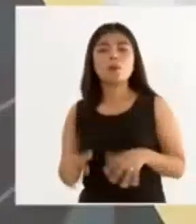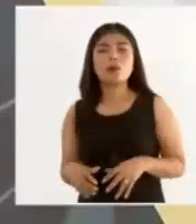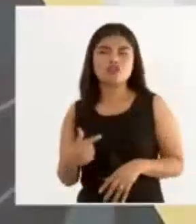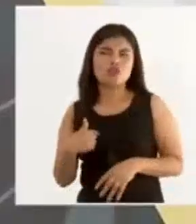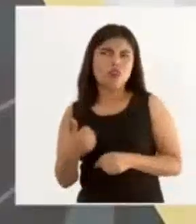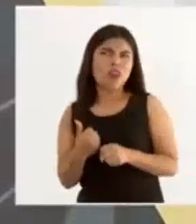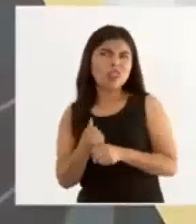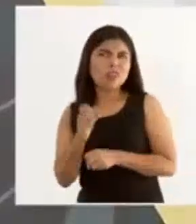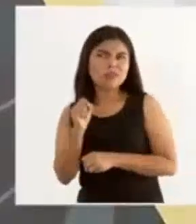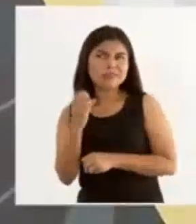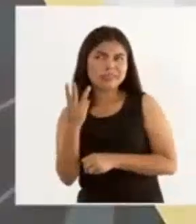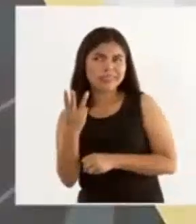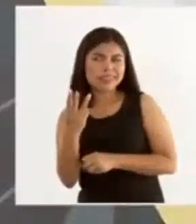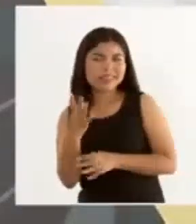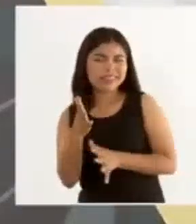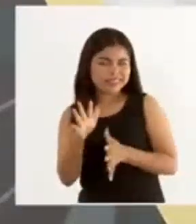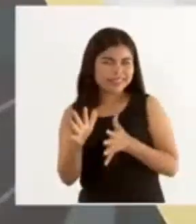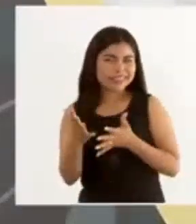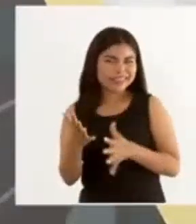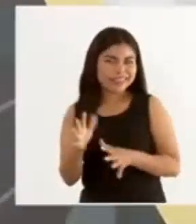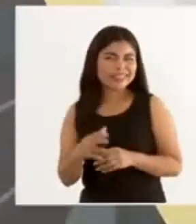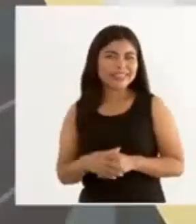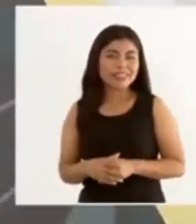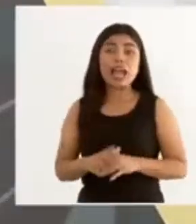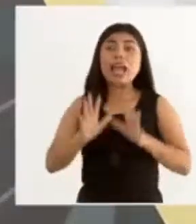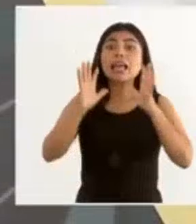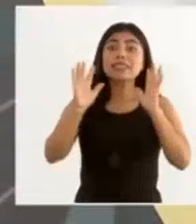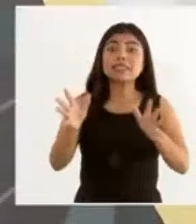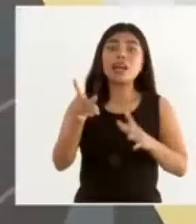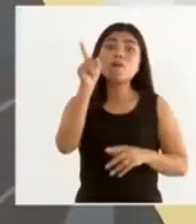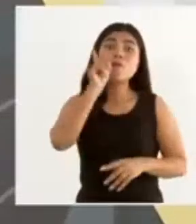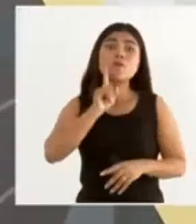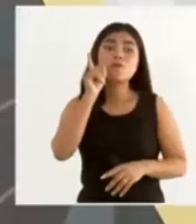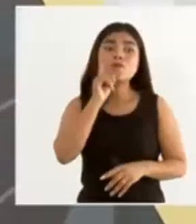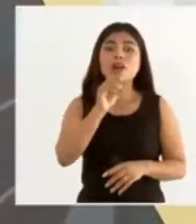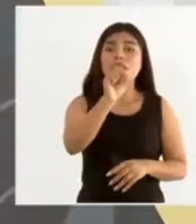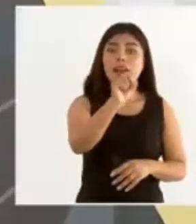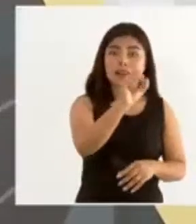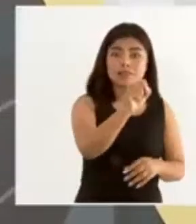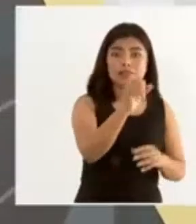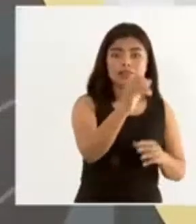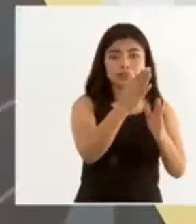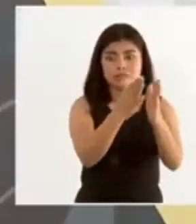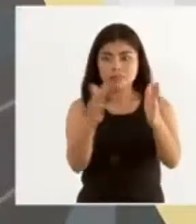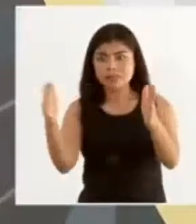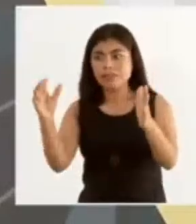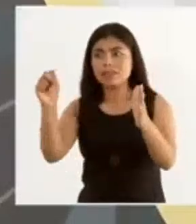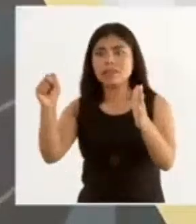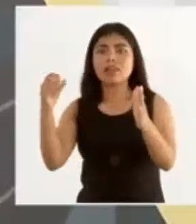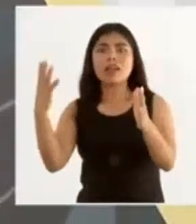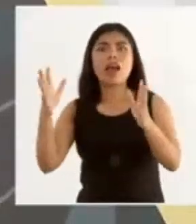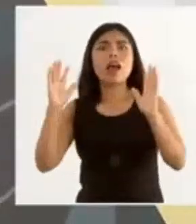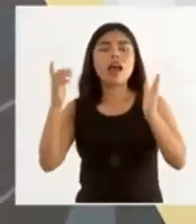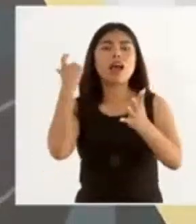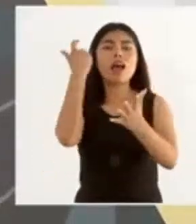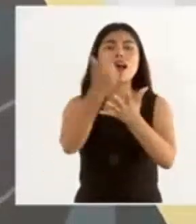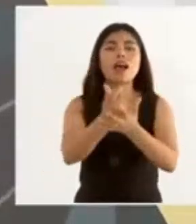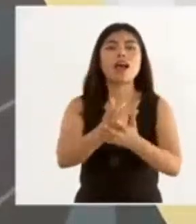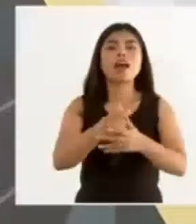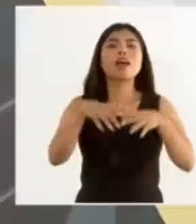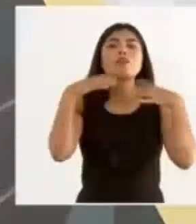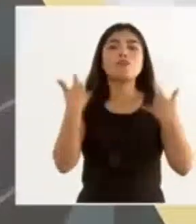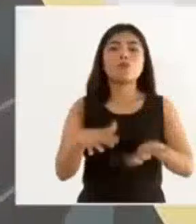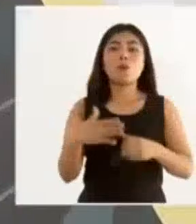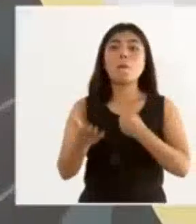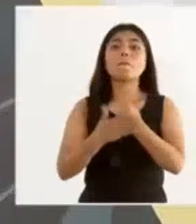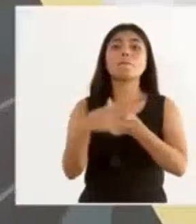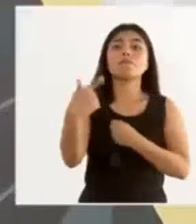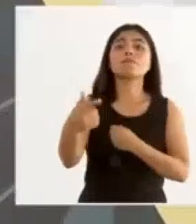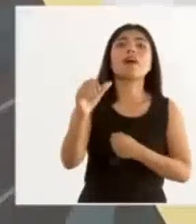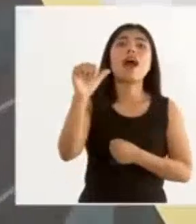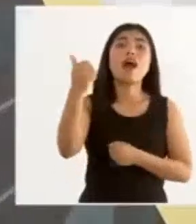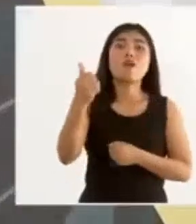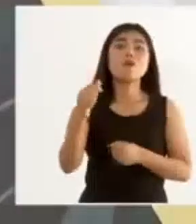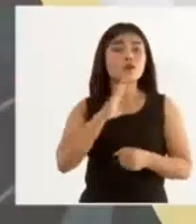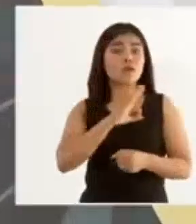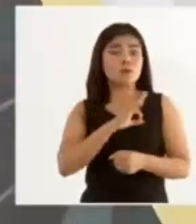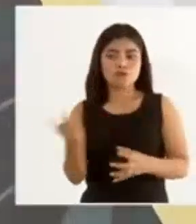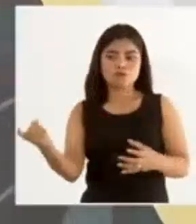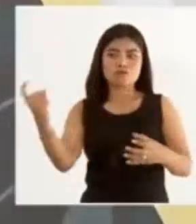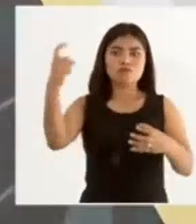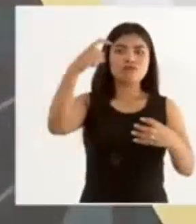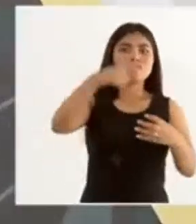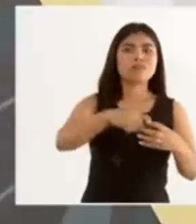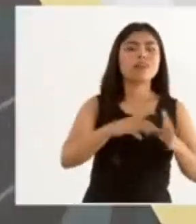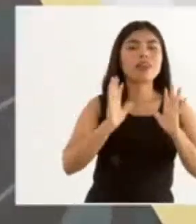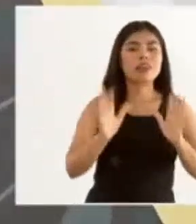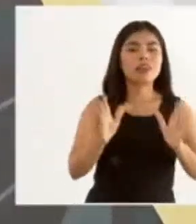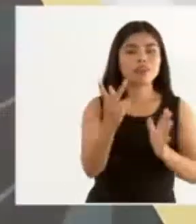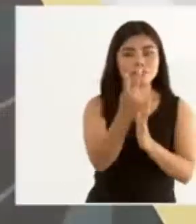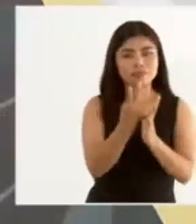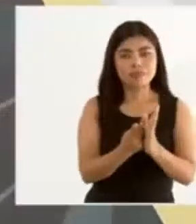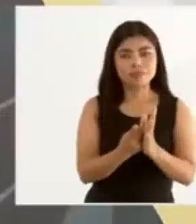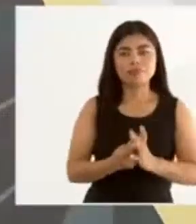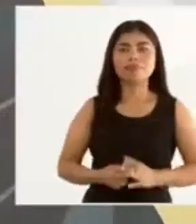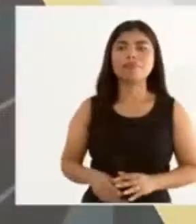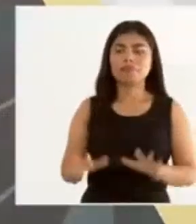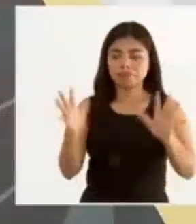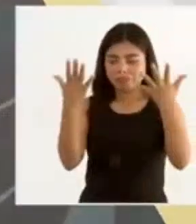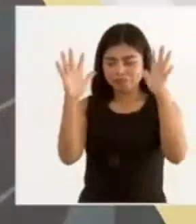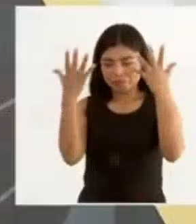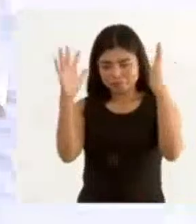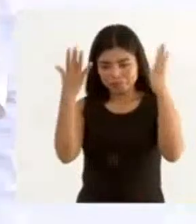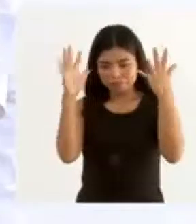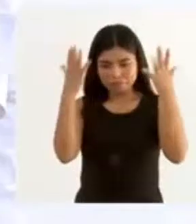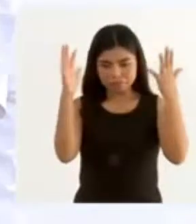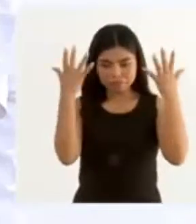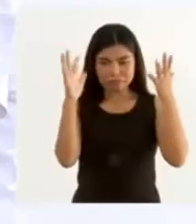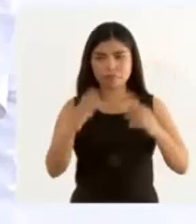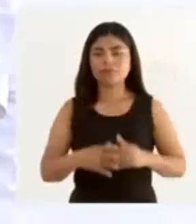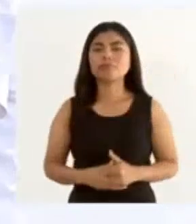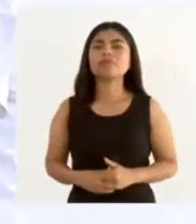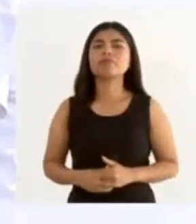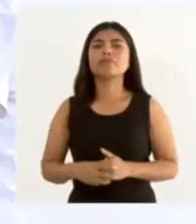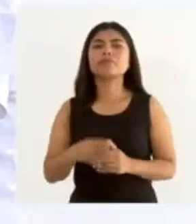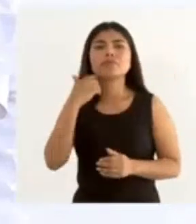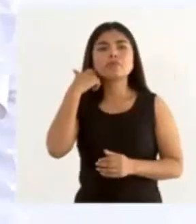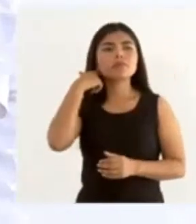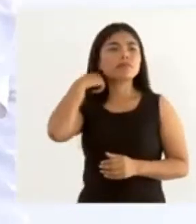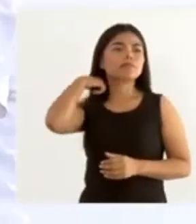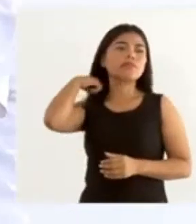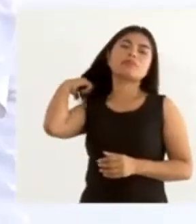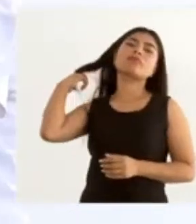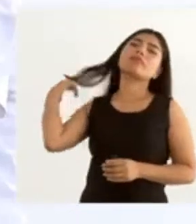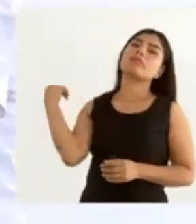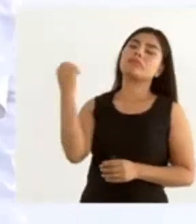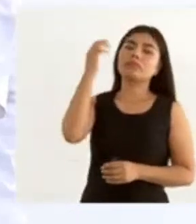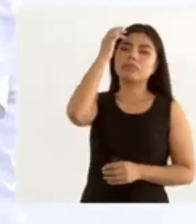Las de 60, 61, 62, porque en agosto inician las inscripciones para el programa de 603.